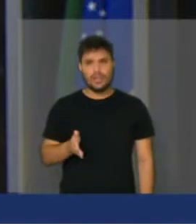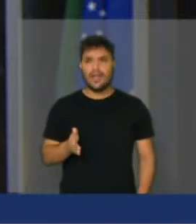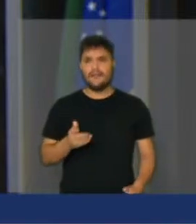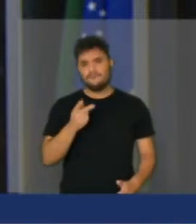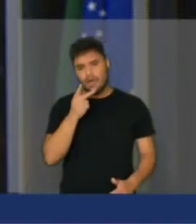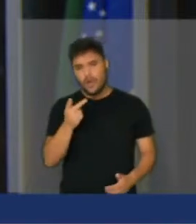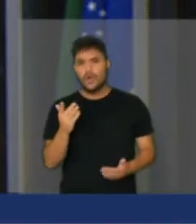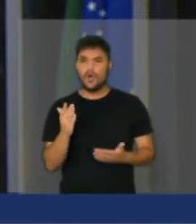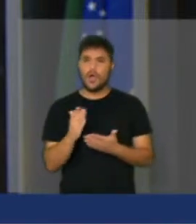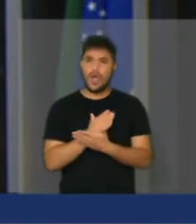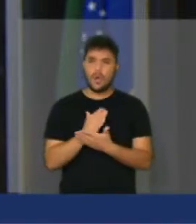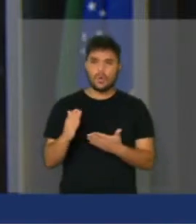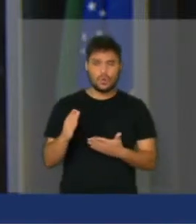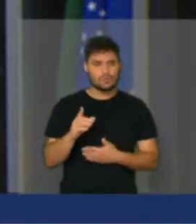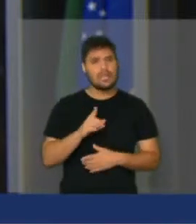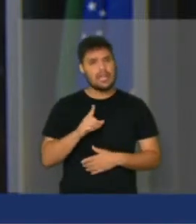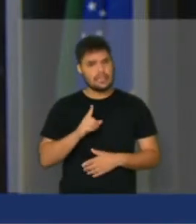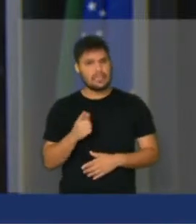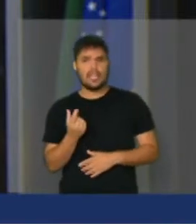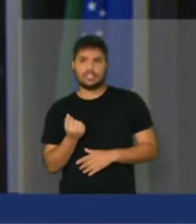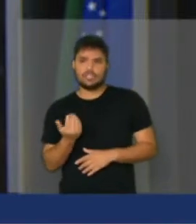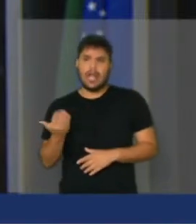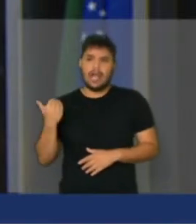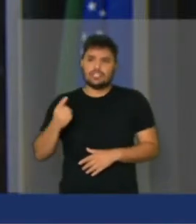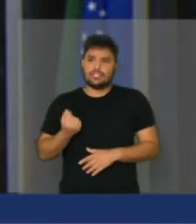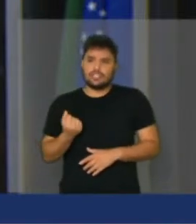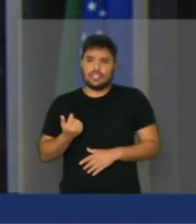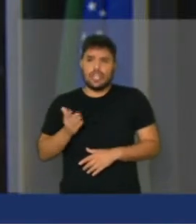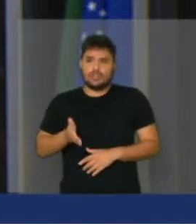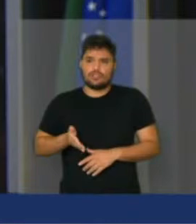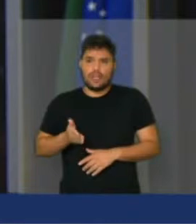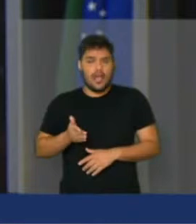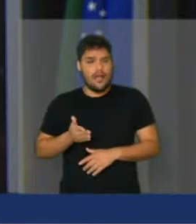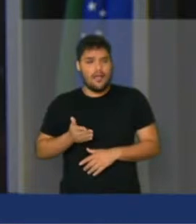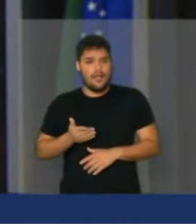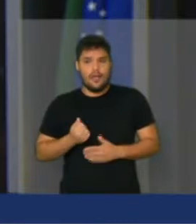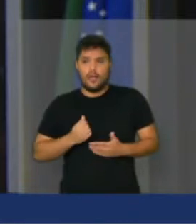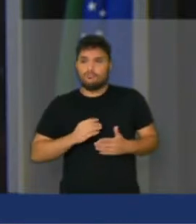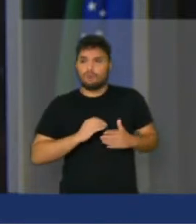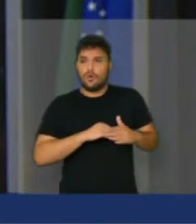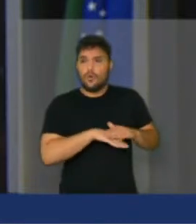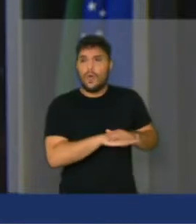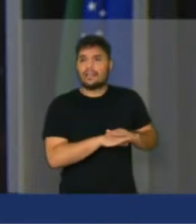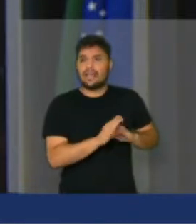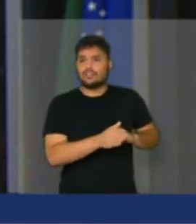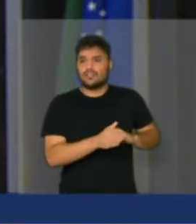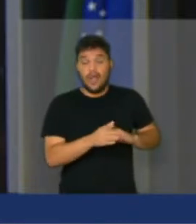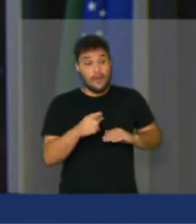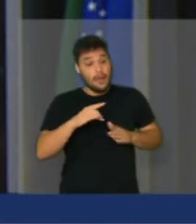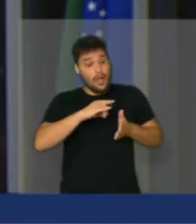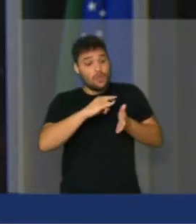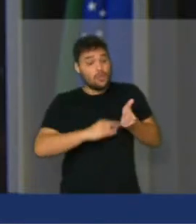QUE ERA UMA OBRIGAÇÃO FORA DO PAÍS EM OR CHOVE, NÃO HÁ DOCUMENTO PODE SER DE BOCA SE TIVER DOCUMENTO QUE ELE APRESENTE PORQUE SENÃO NÓS